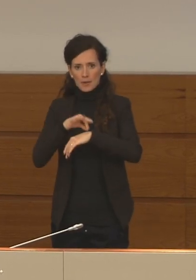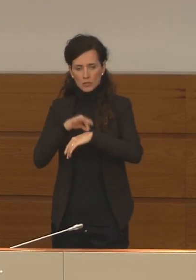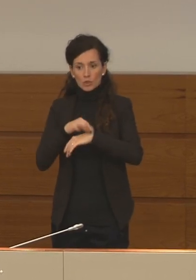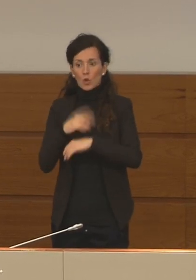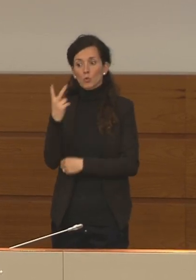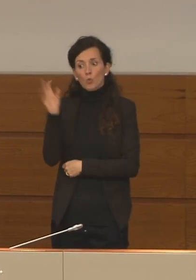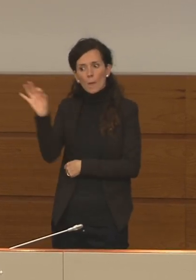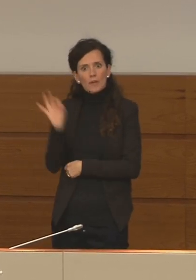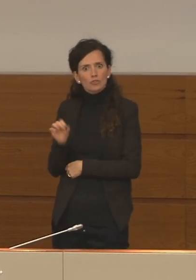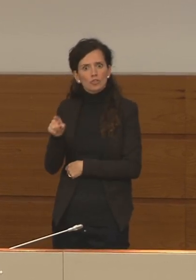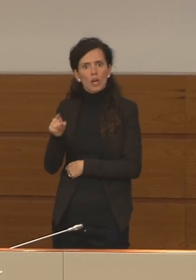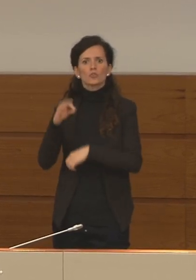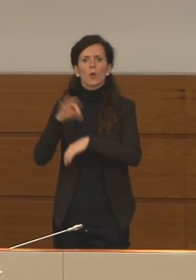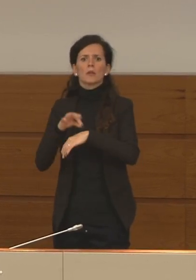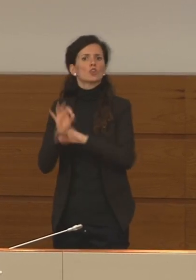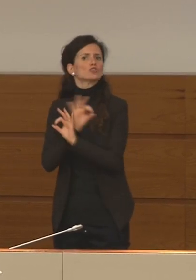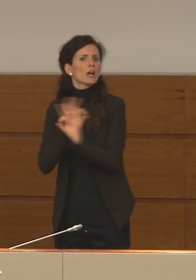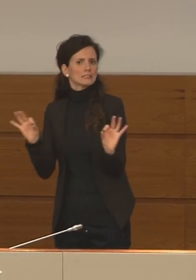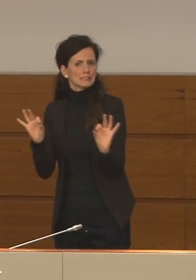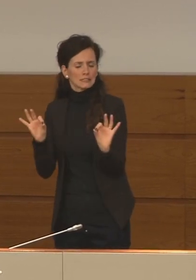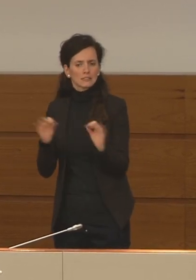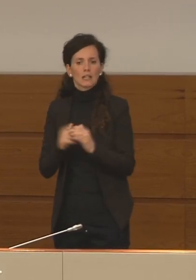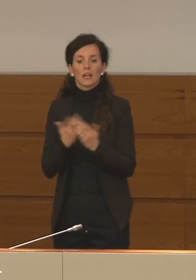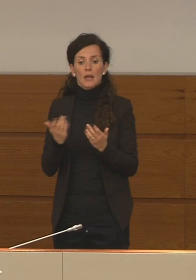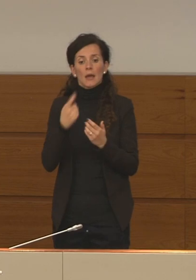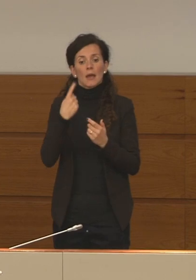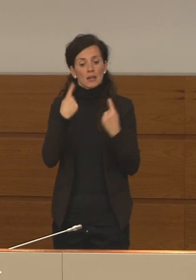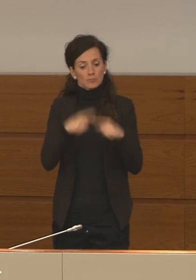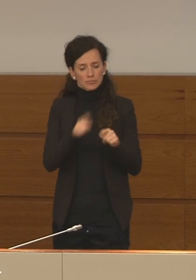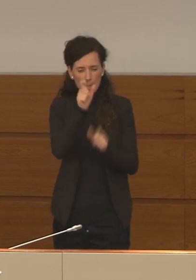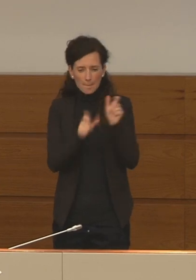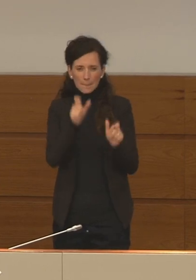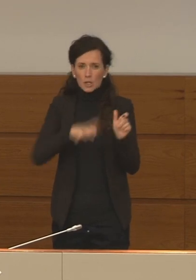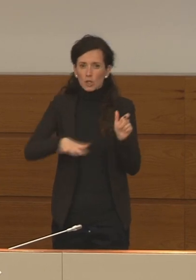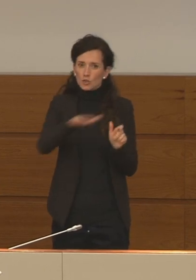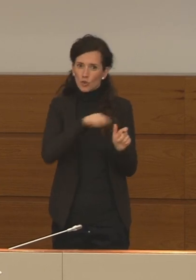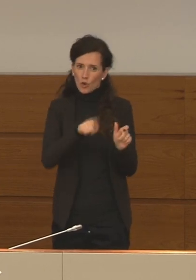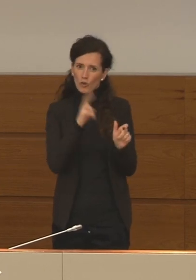Sono persone che sono soprattutto ottantenni e novantenni